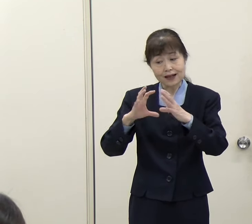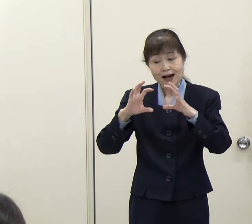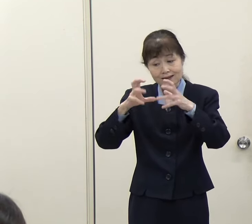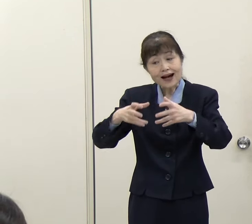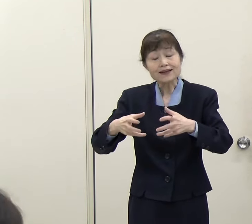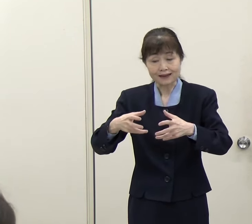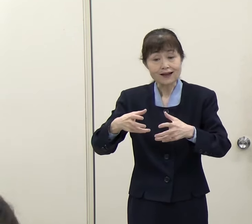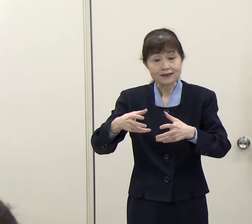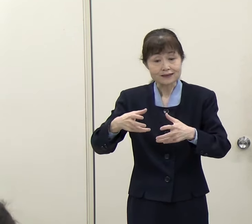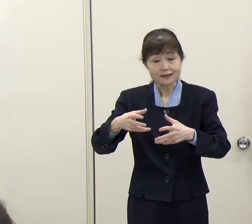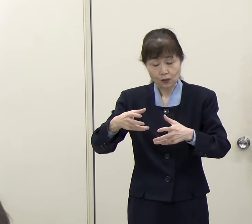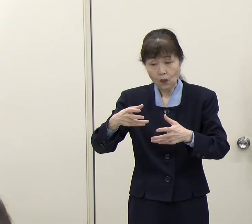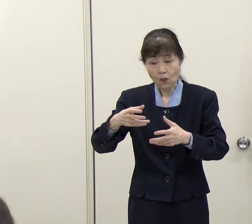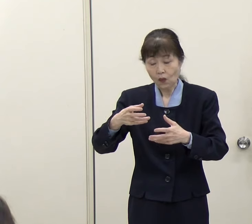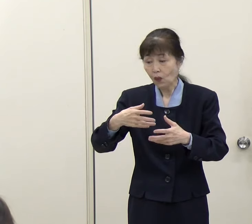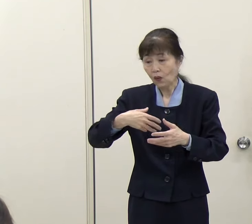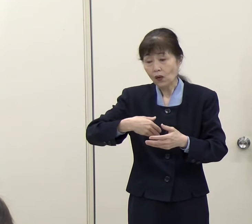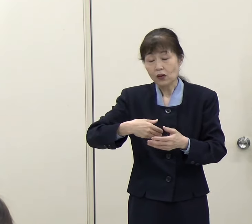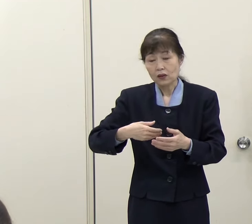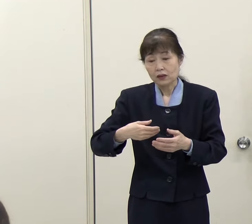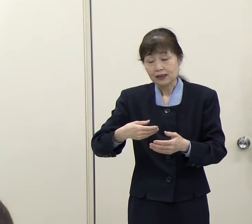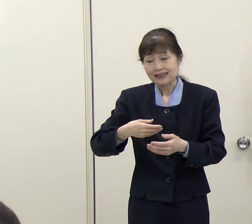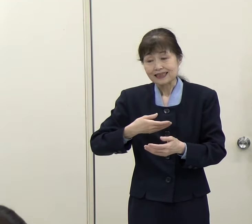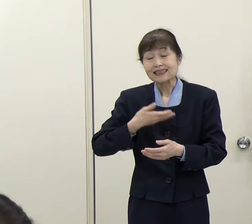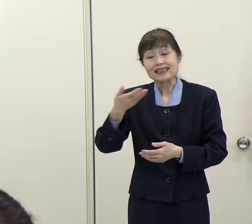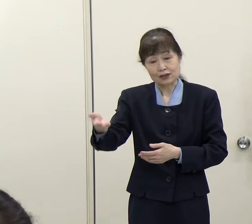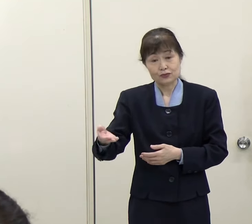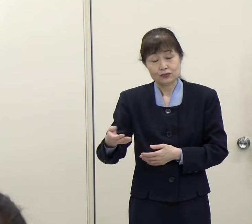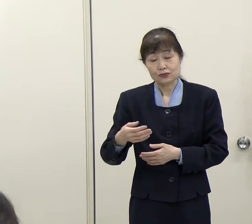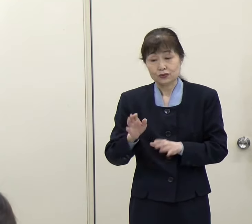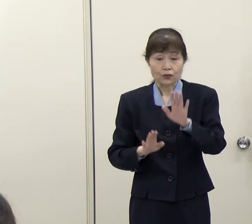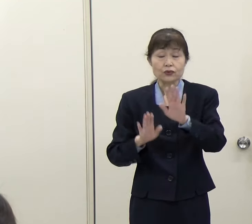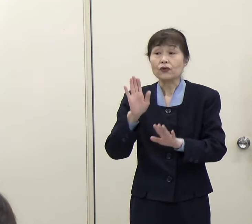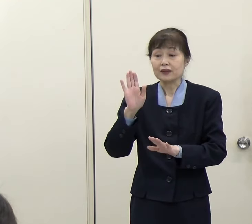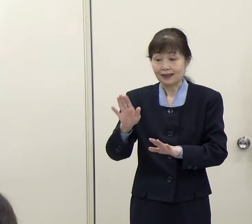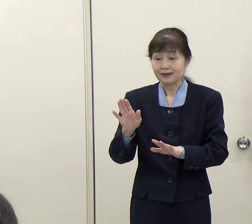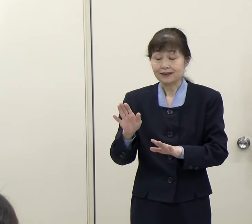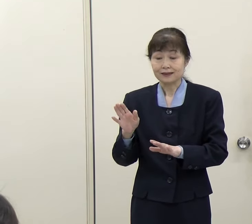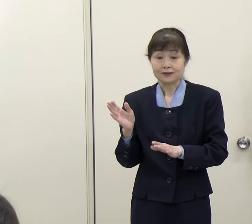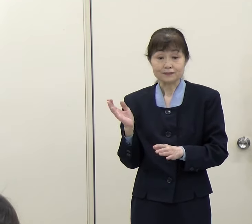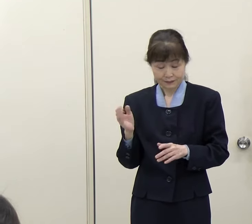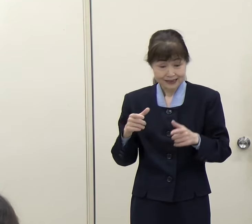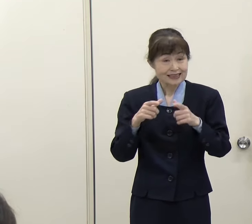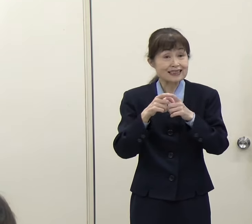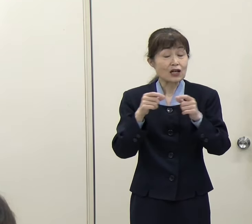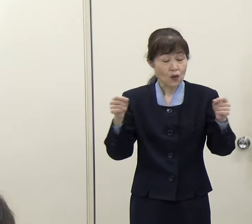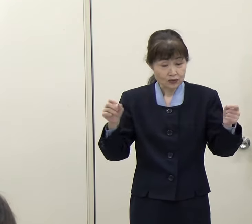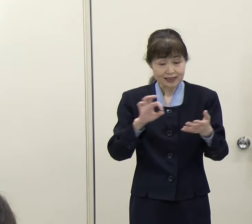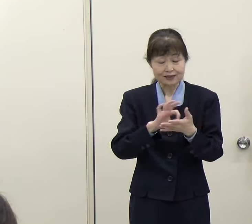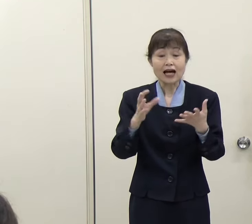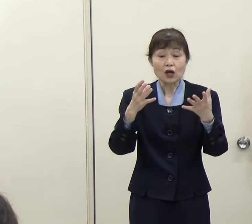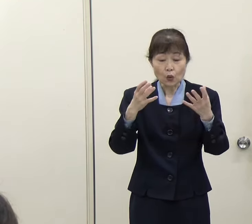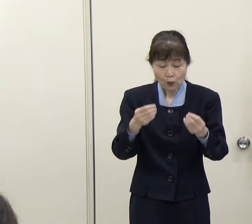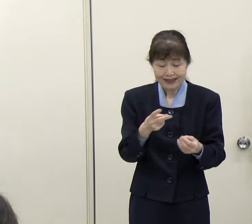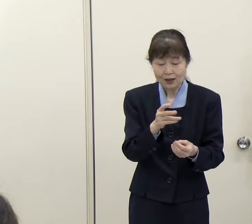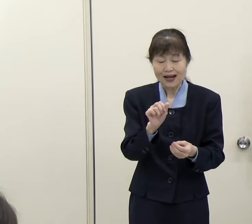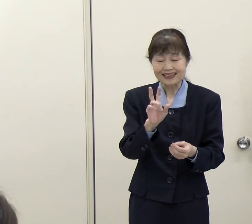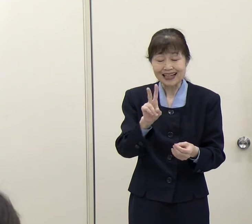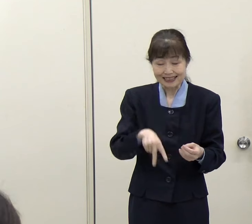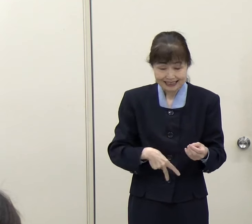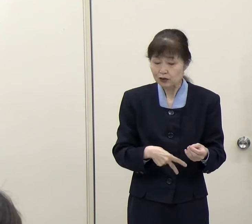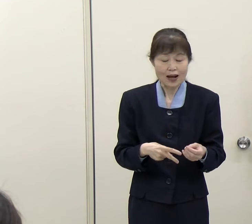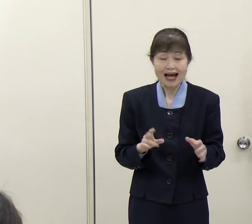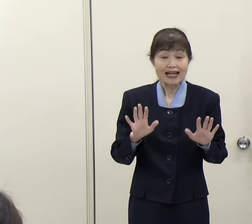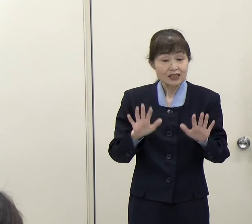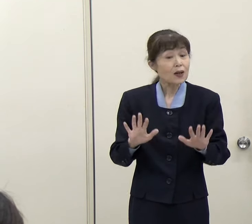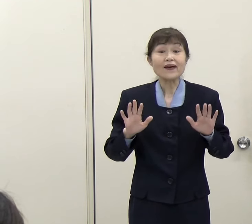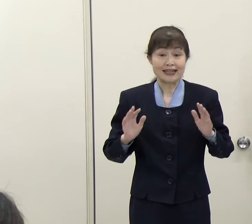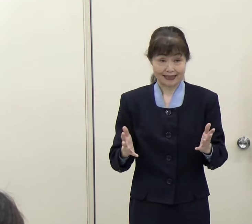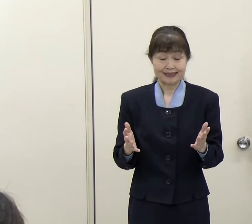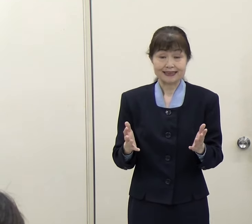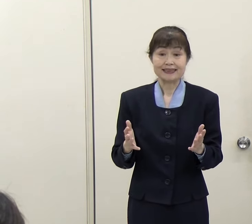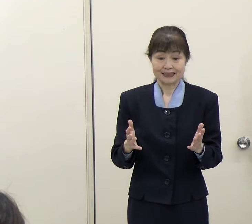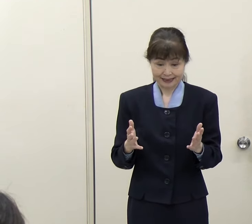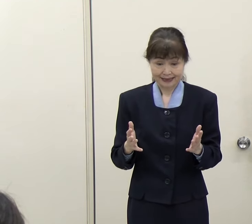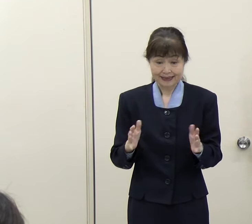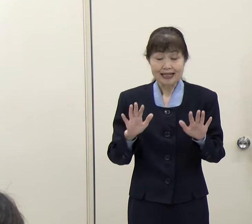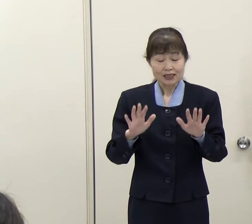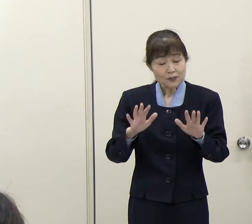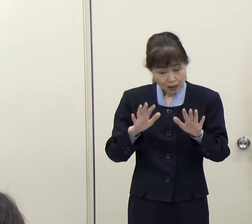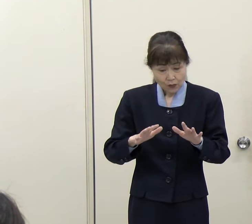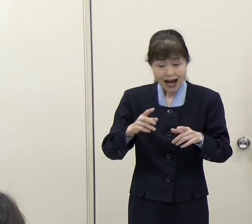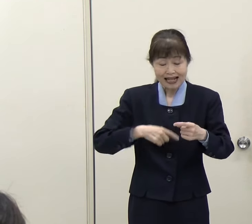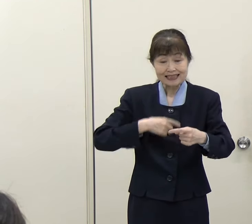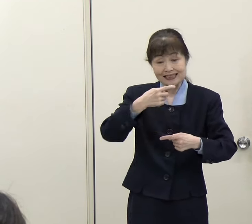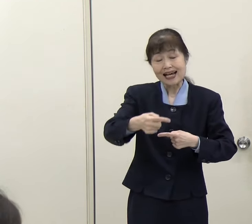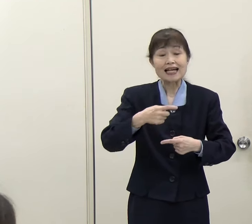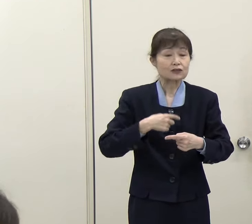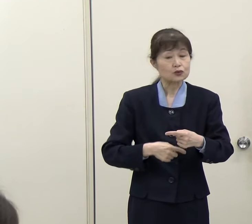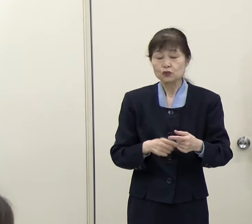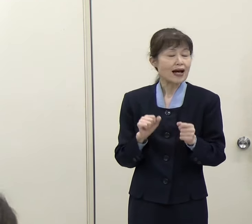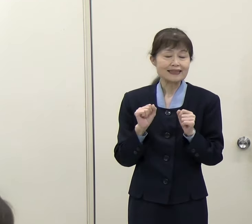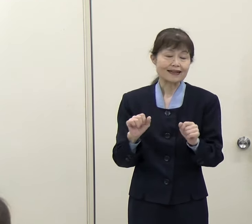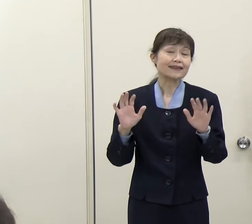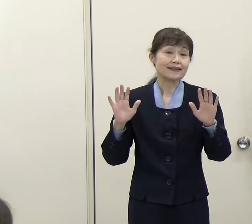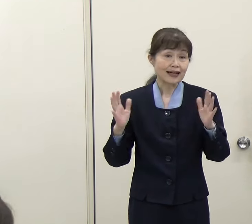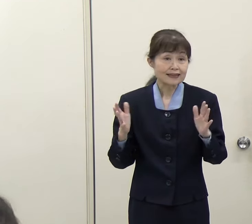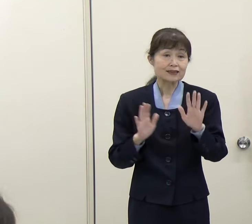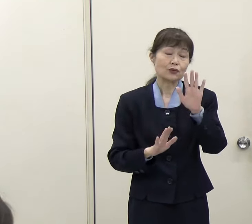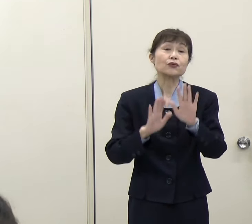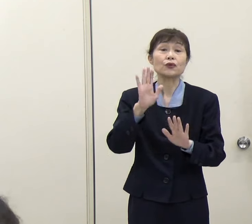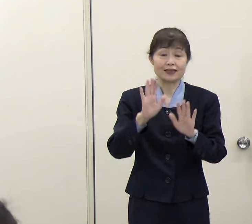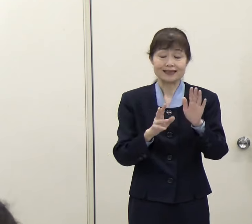（循環型社会推進課）日本で使用済みのバッテリーというのはほとんどありませんので、日本ではリユースもリサイクルもほぼ行われていないという状況です。